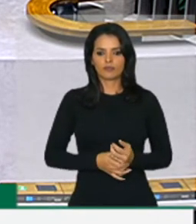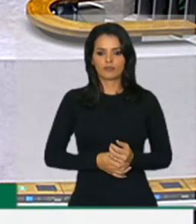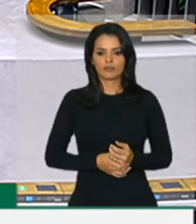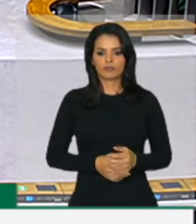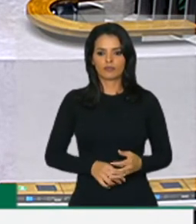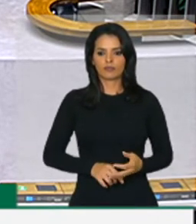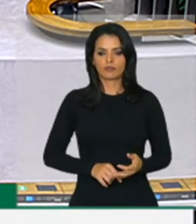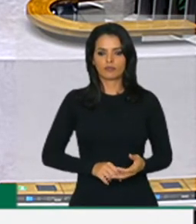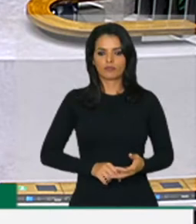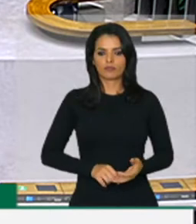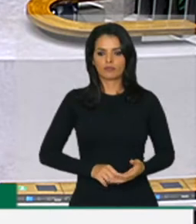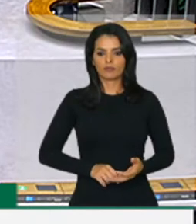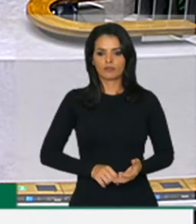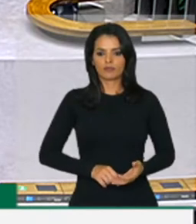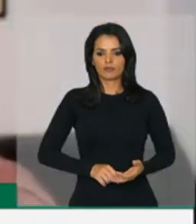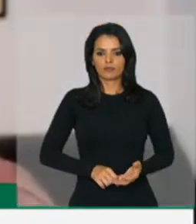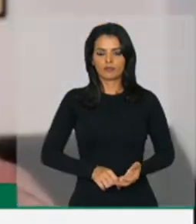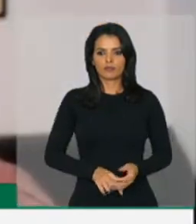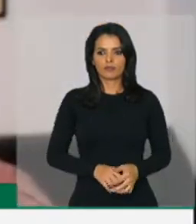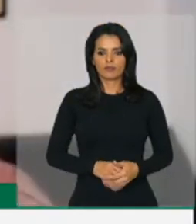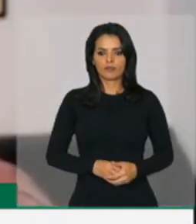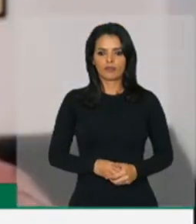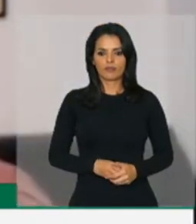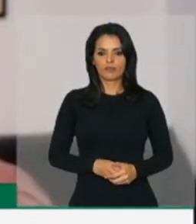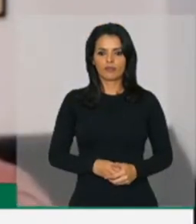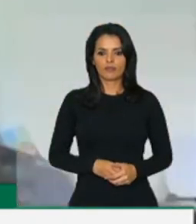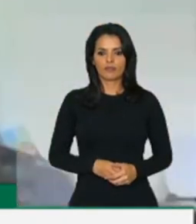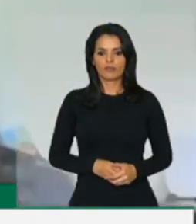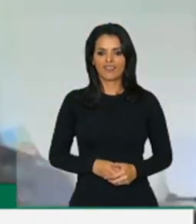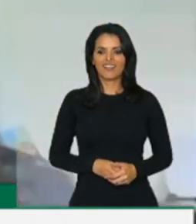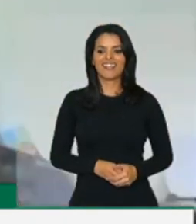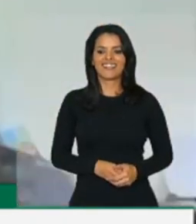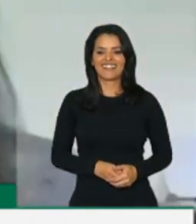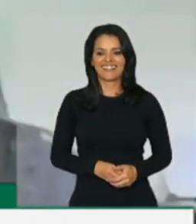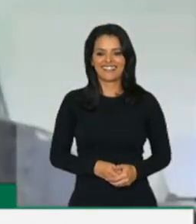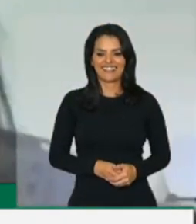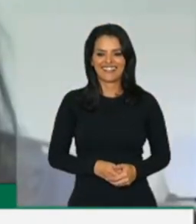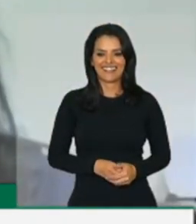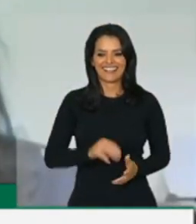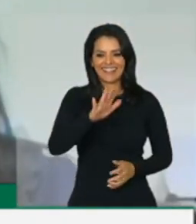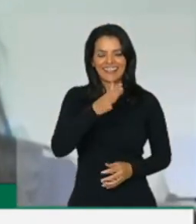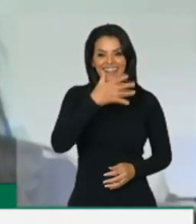LIDERANÇA DO PSOL TAMBÉM. -- [DEPUTADA]: TEMPO DA REDE, SENHOR PRESIDENTE, NÃO ESQUECE. [DEPUTADA]: PRESIDENTE, EU AGRADEÇO, HOJE